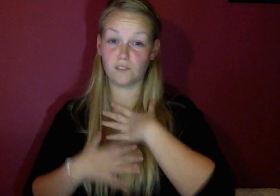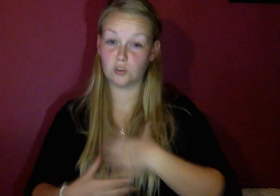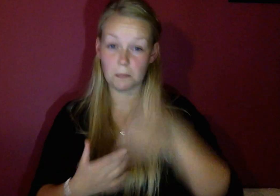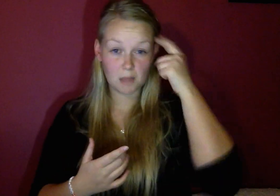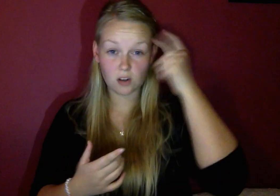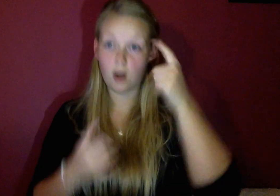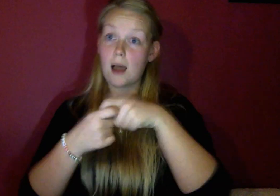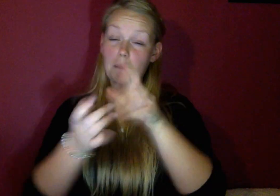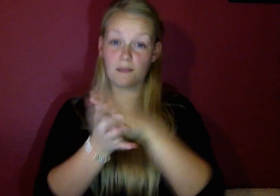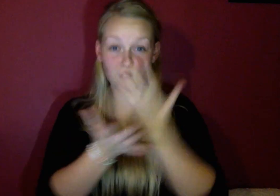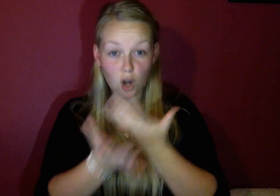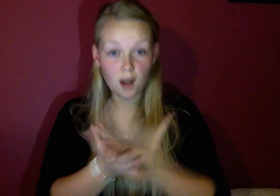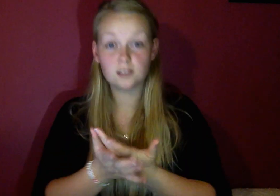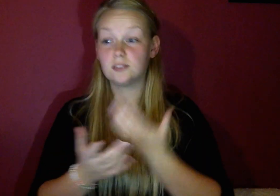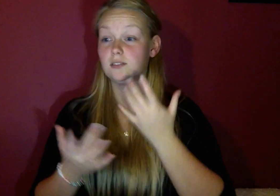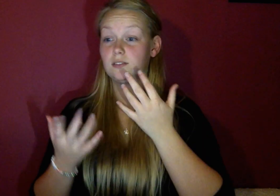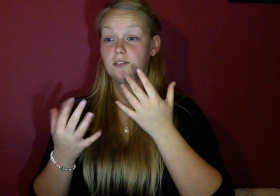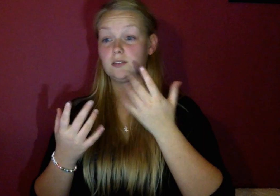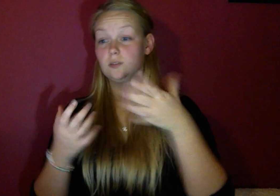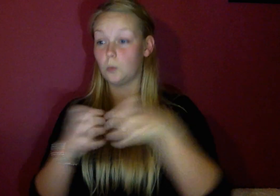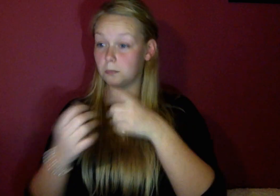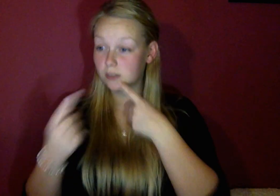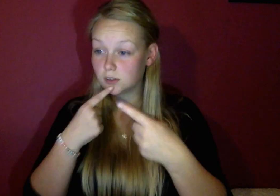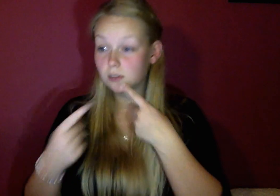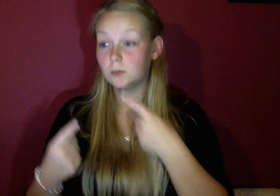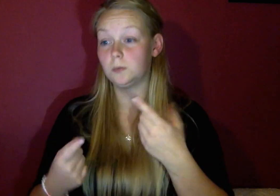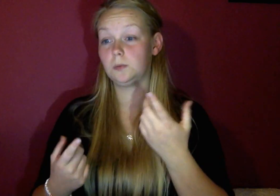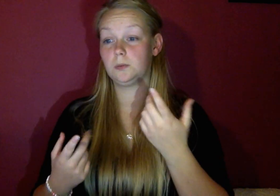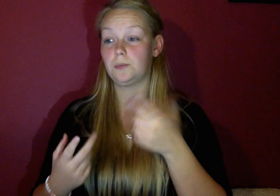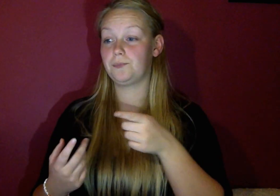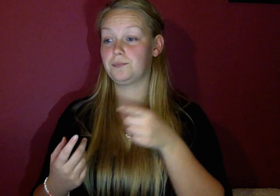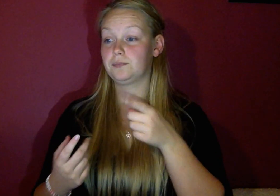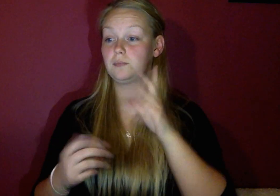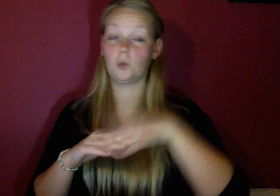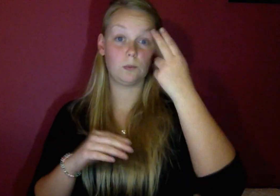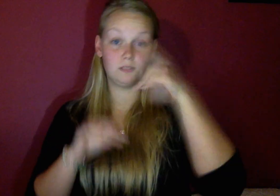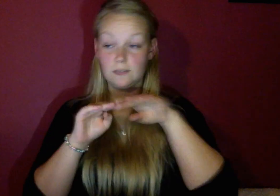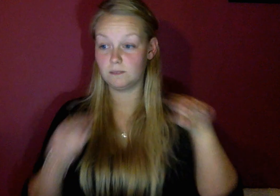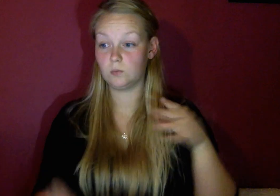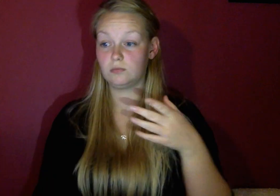både fysiskt och mentalt, med att hänga med föreläsningar & gruppdiskussioner på universitetsnivå.